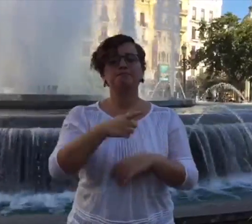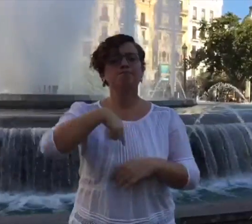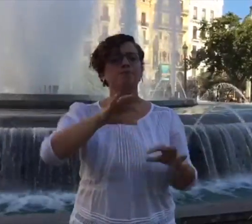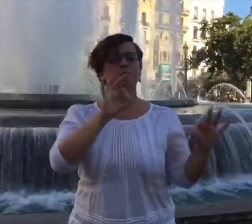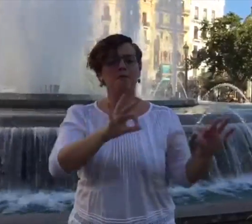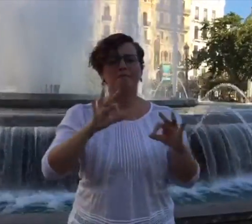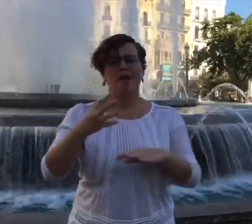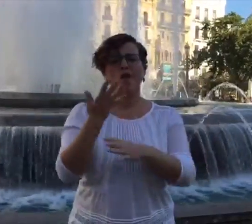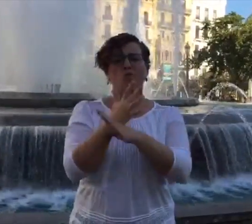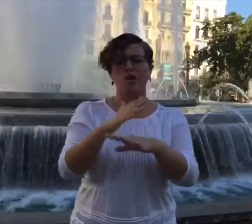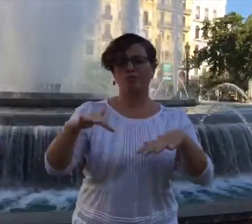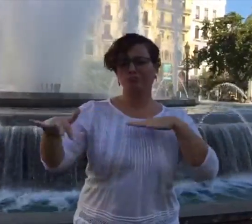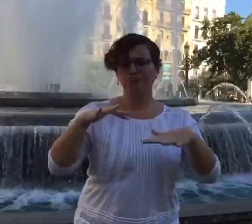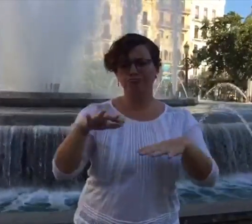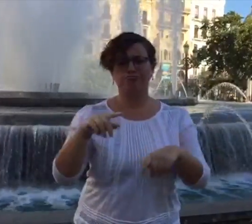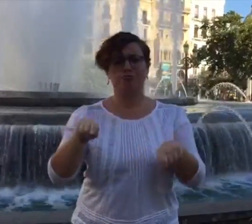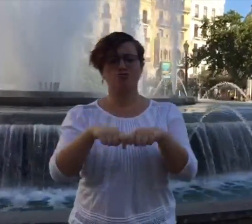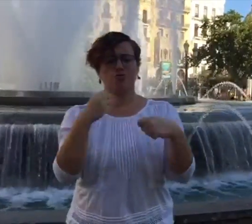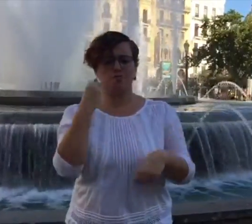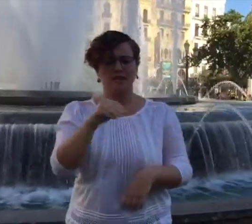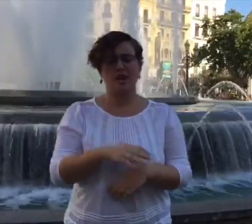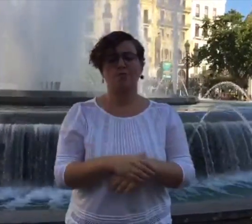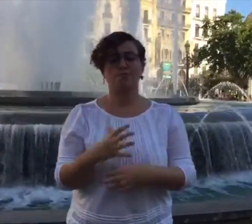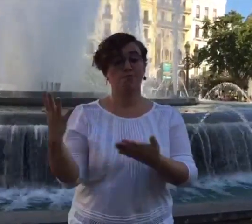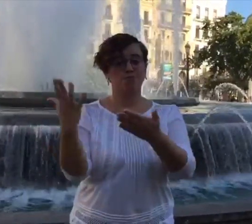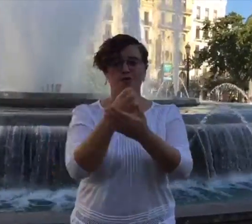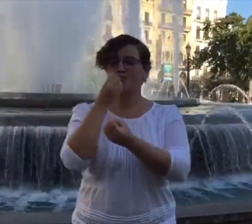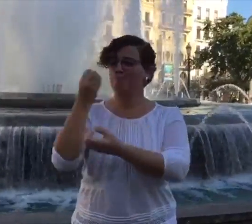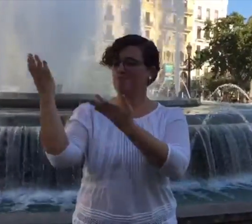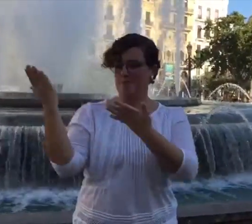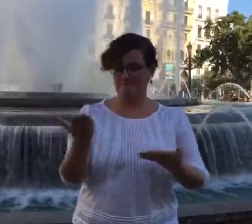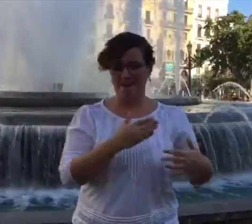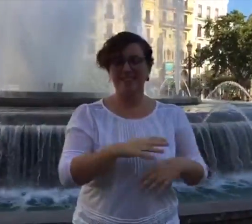Organizaremos juegos dinámicos y de rompehielo. ¡Todo el mundo es bienvenide!